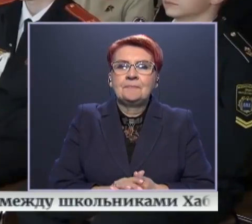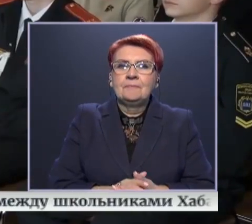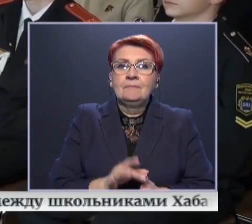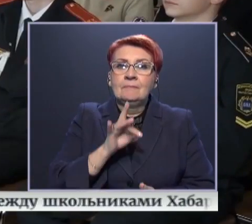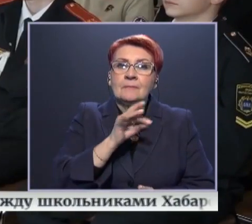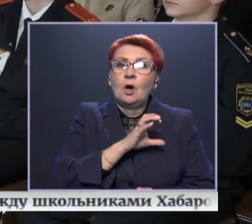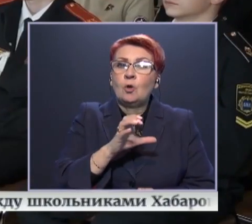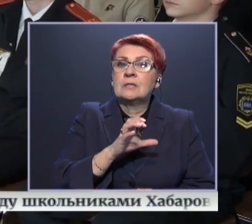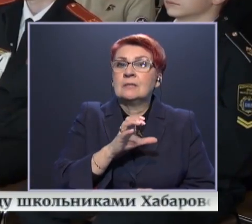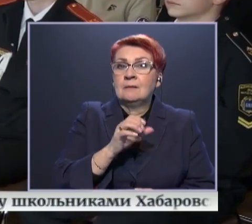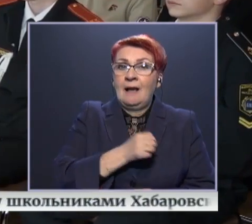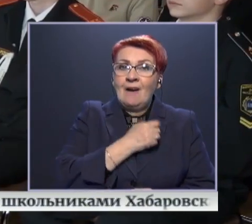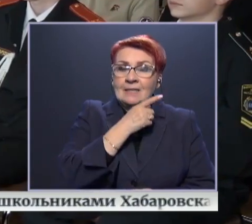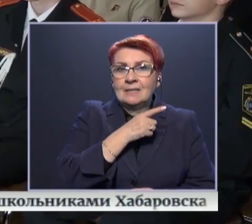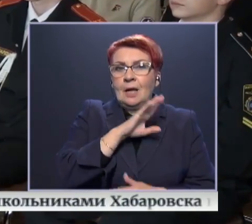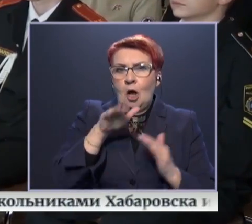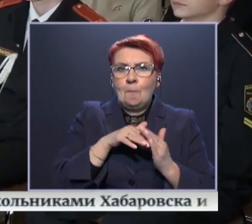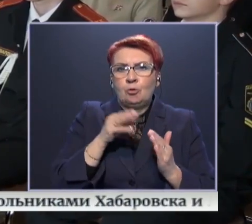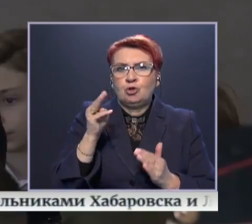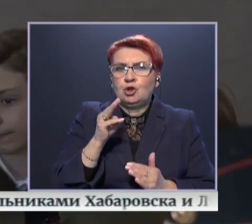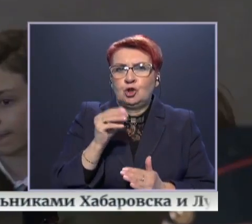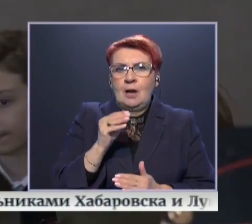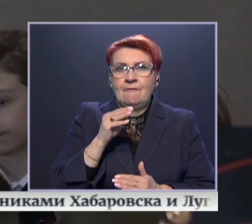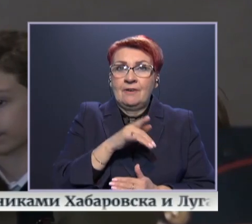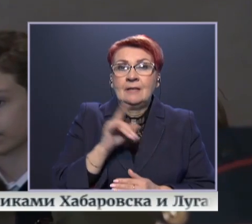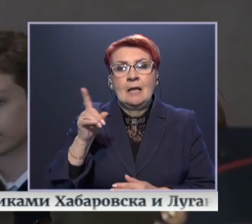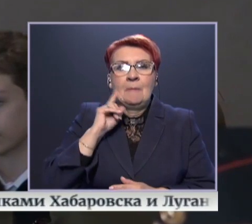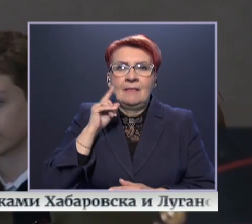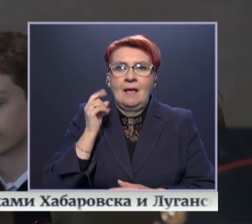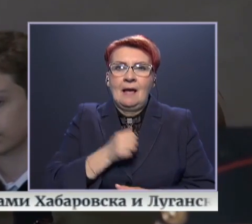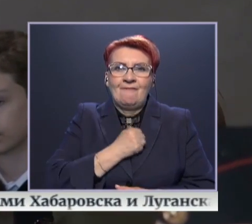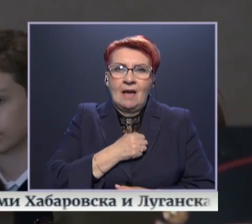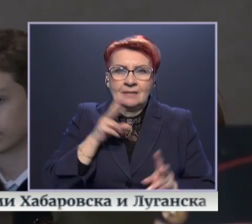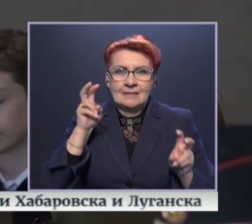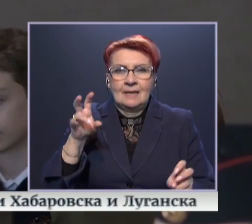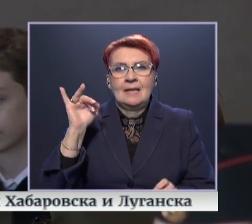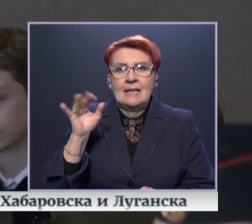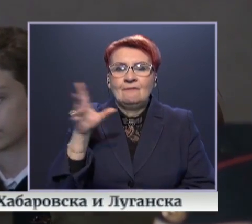юнормицы представители общественной организации Молодая гвардия и Всероссийского военно-патриотического